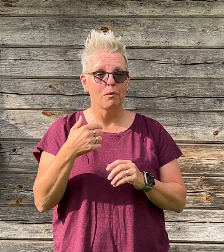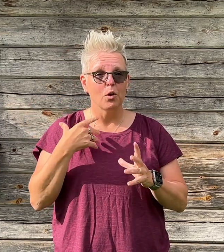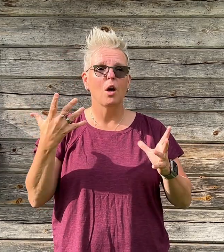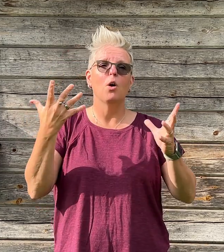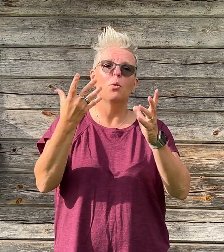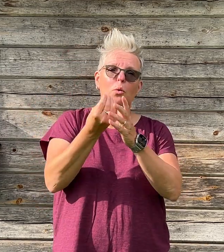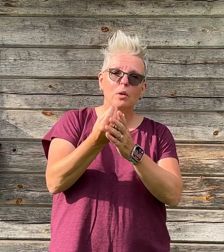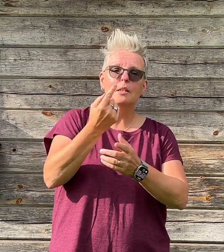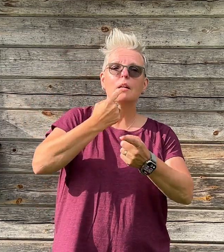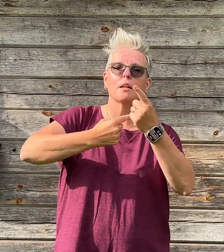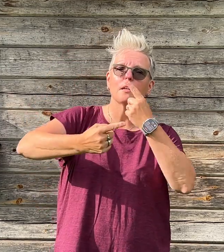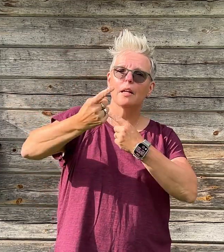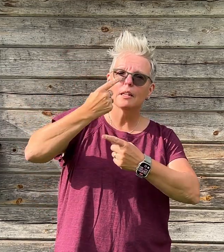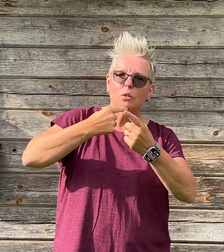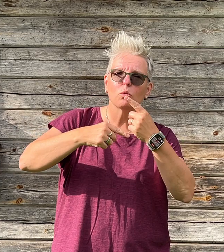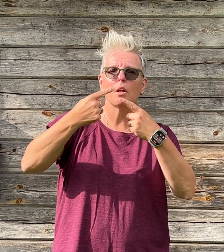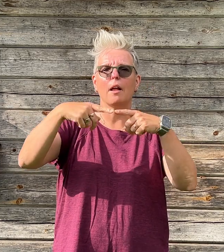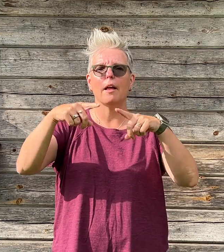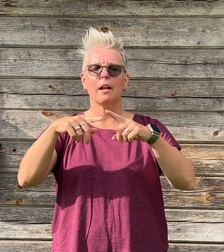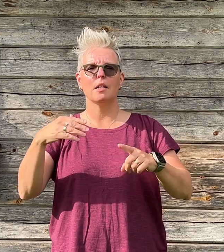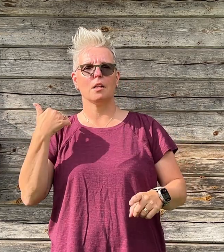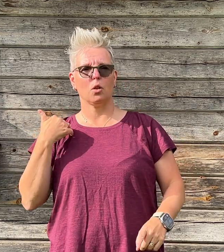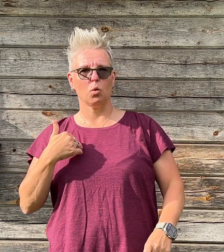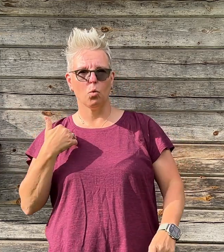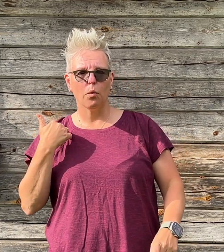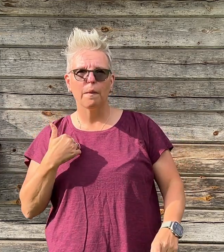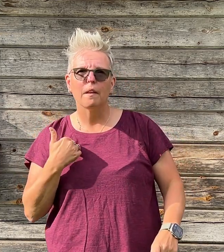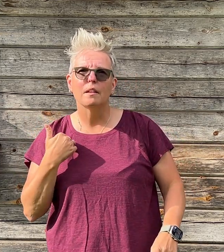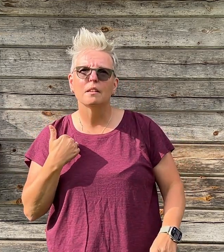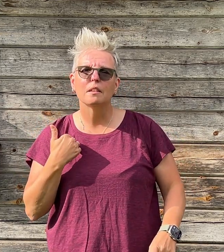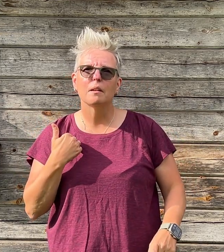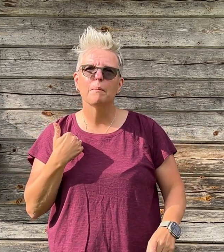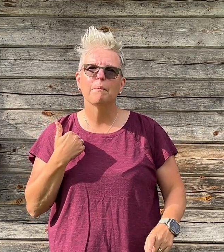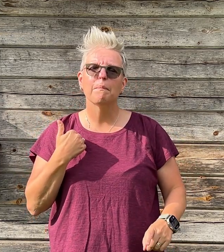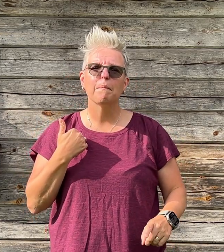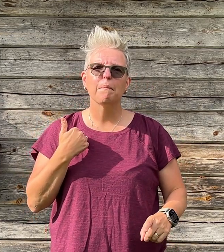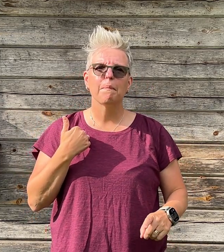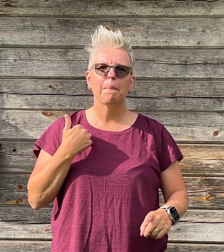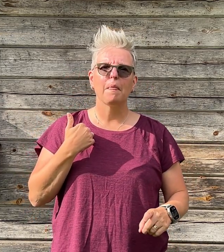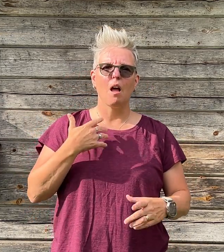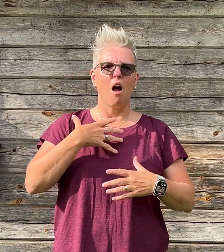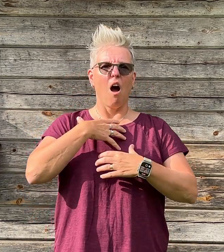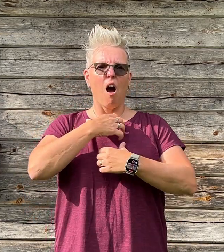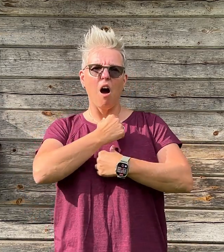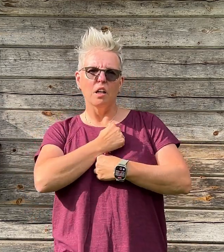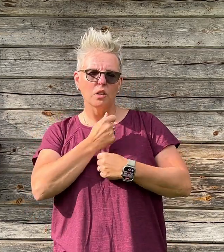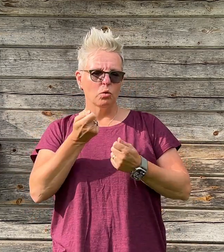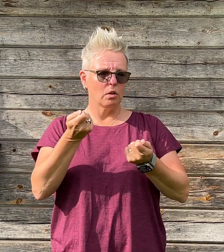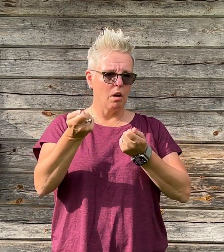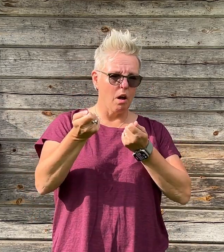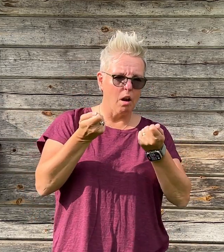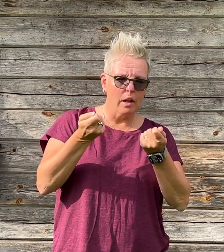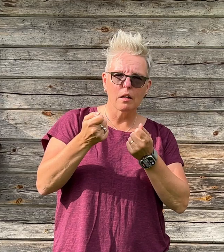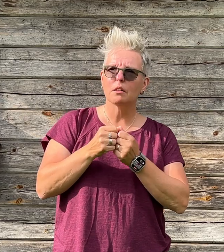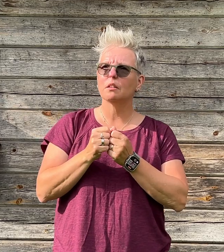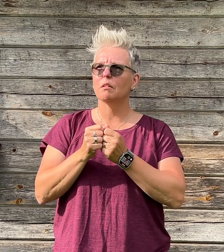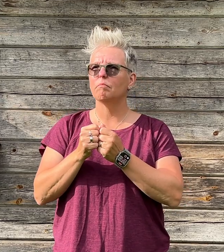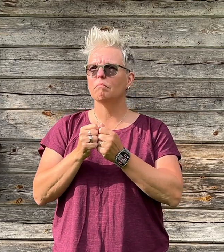Kurssilla keskustelemme yhdessä erilaisista tunteista, - ahdistuksen hallinnasta, -